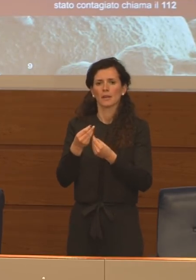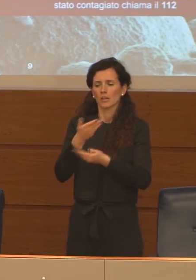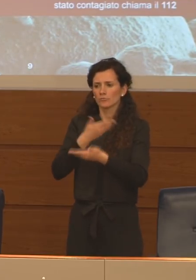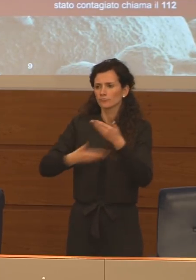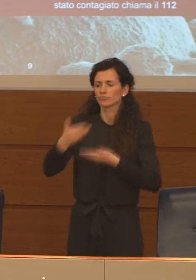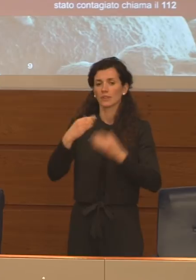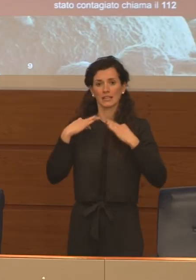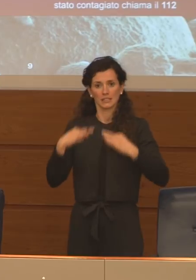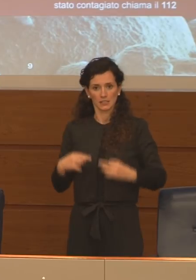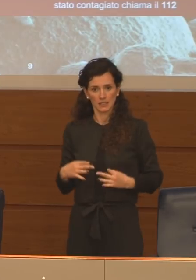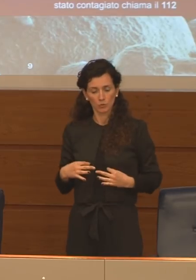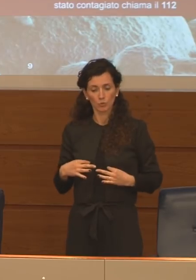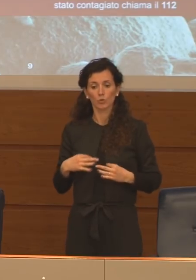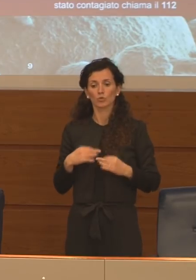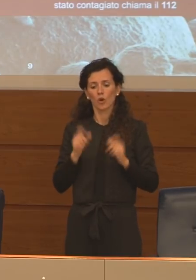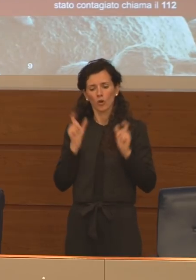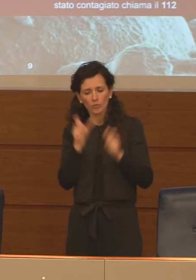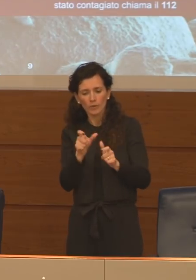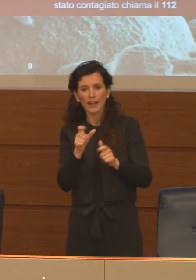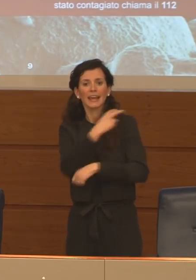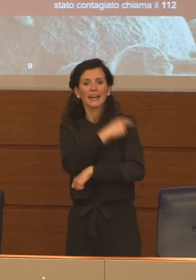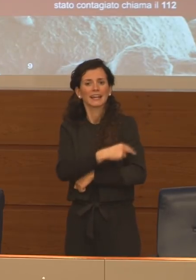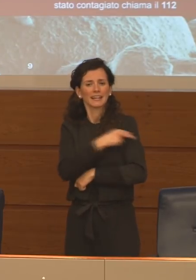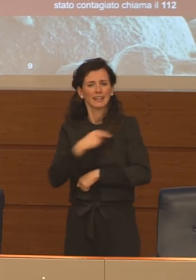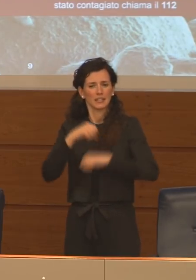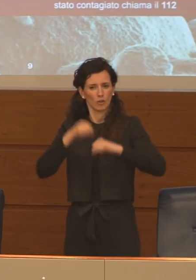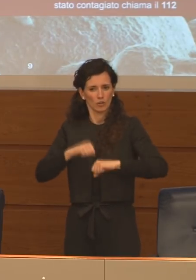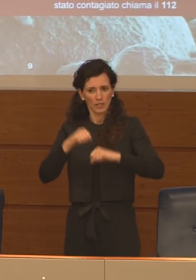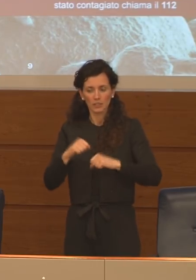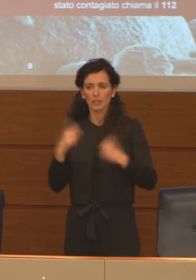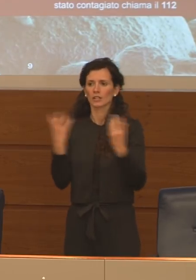coordinata dall'Istituto Nazionale per il controllo delle Malattie Infettive